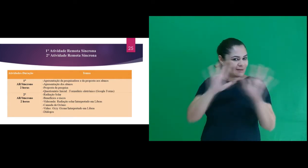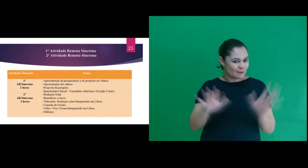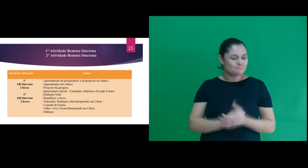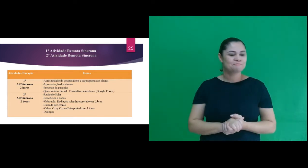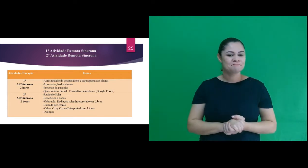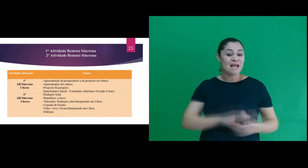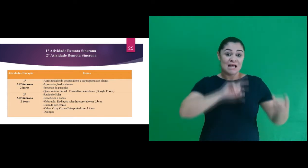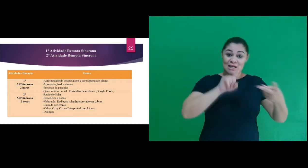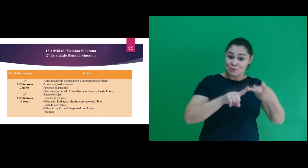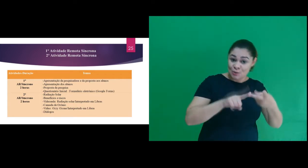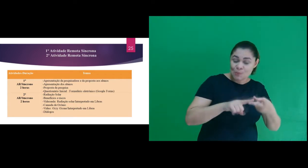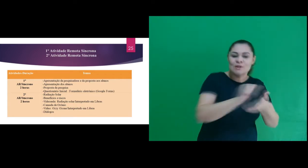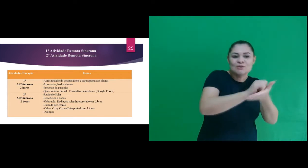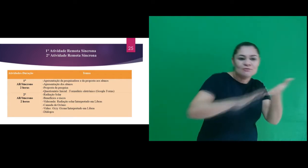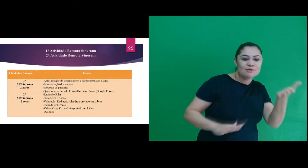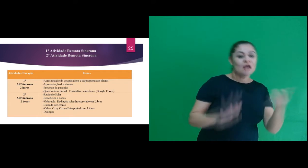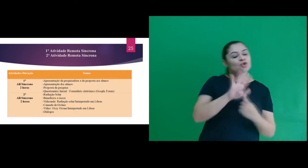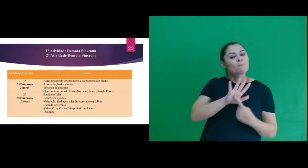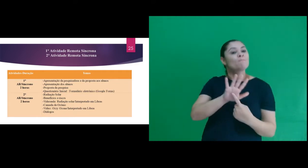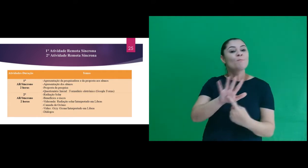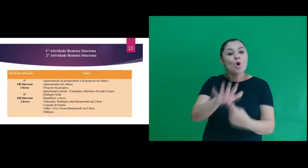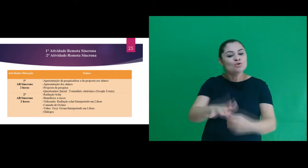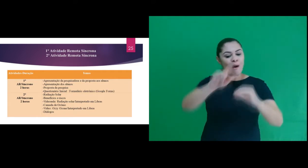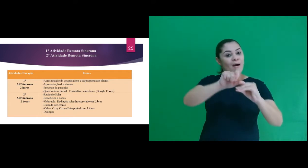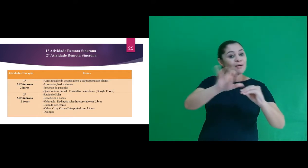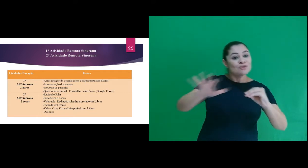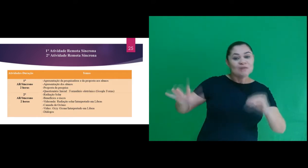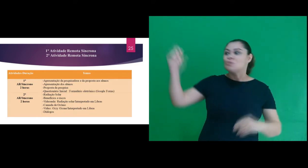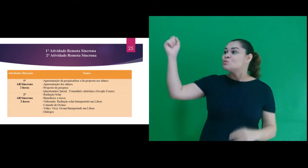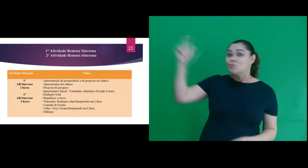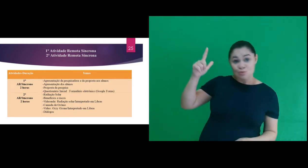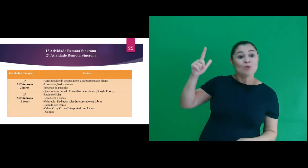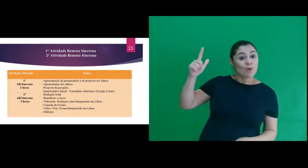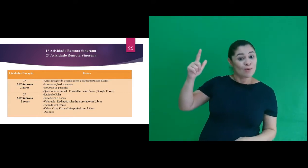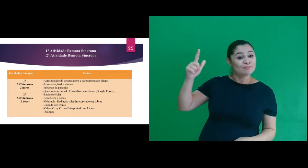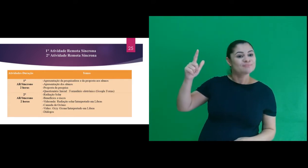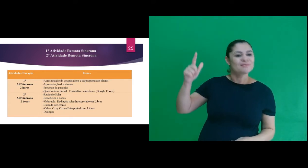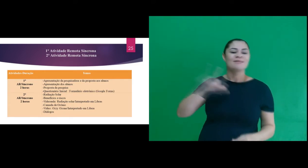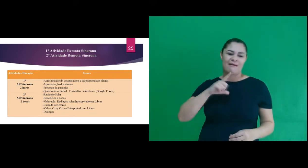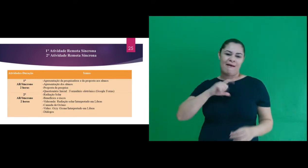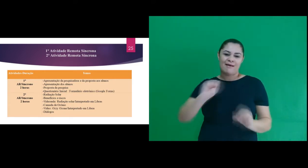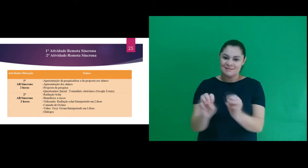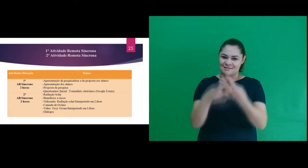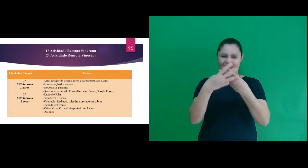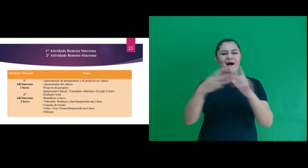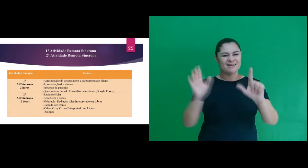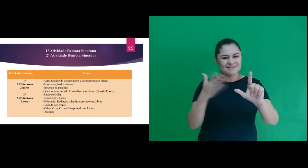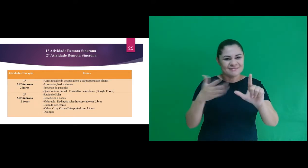a compreensão dos participantes. No 2ª atividade foi apresentado o conteúdo de radiação solar,